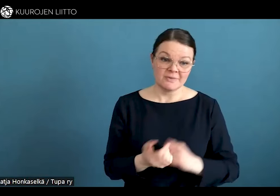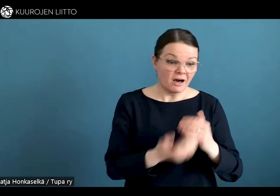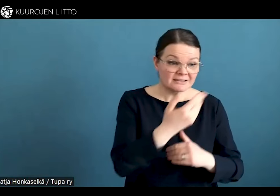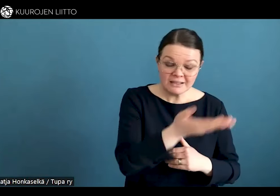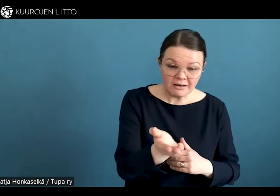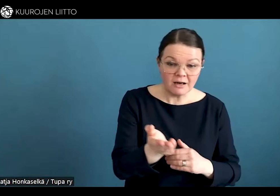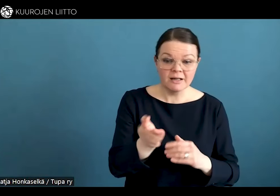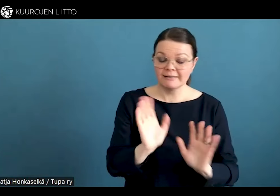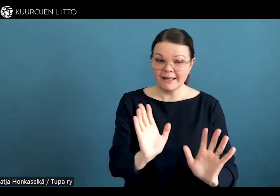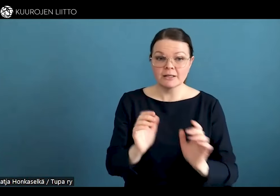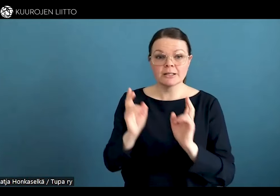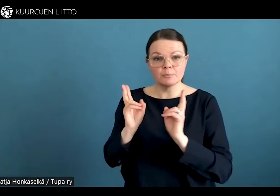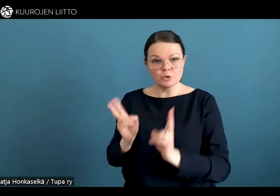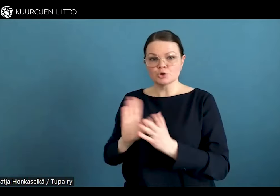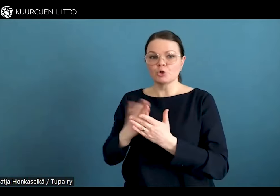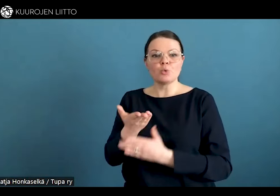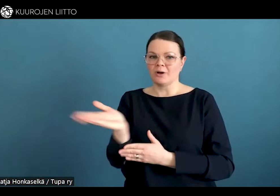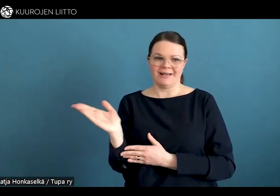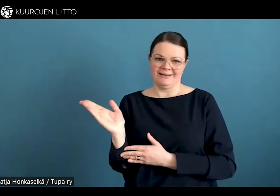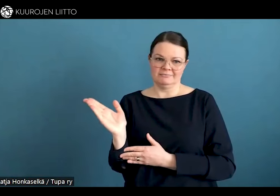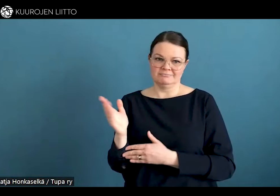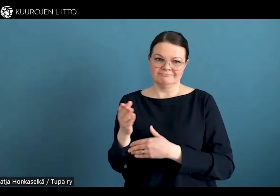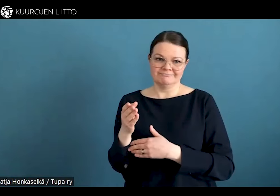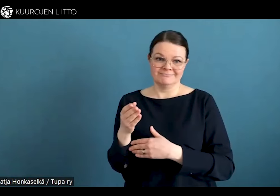niin asiakkaille kuin tulkeillekaan, jotka joutuvat tulemaan -